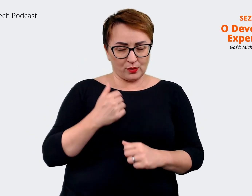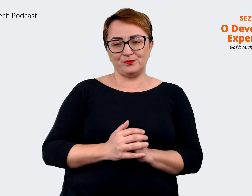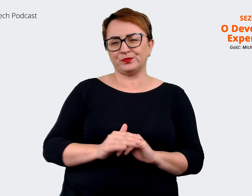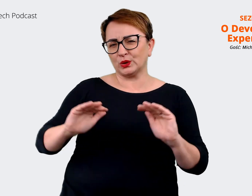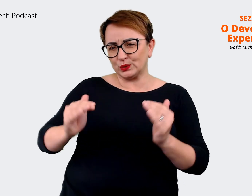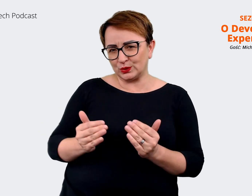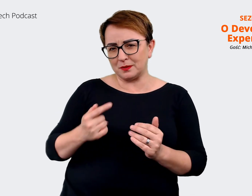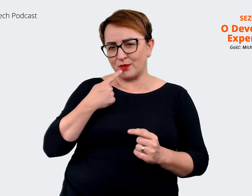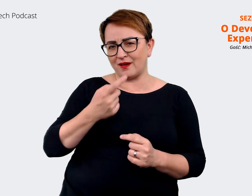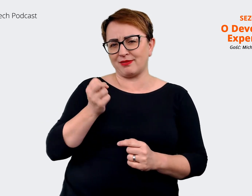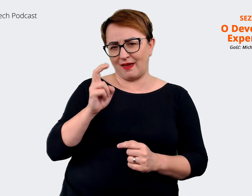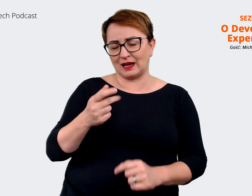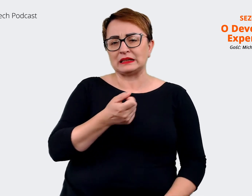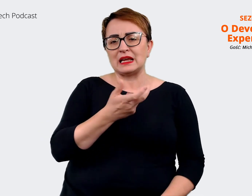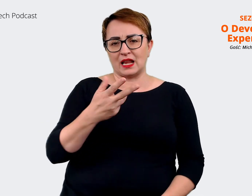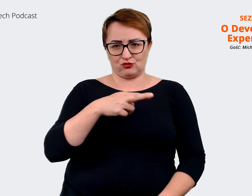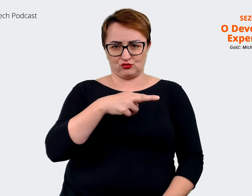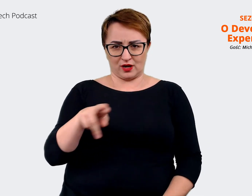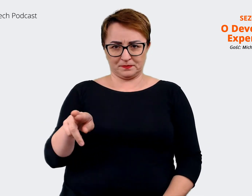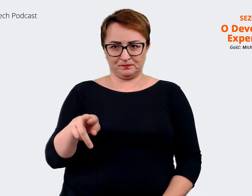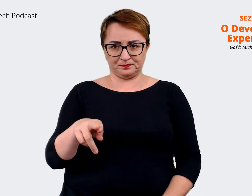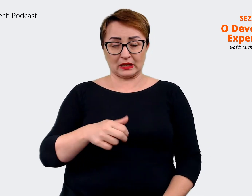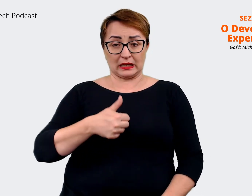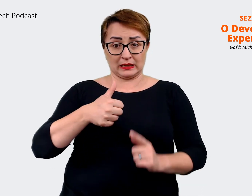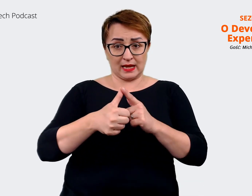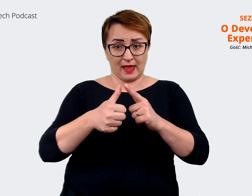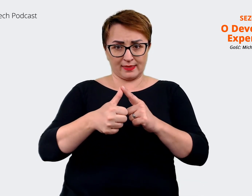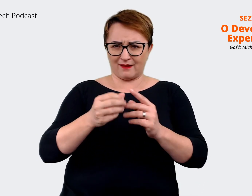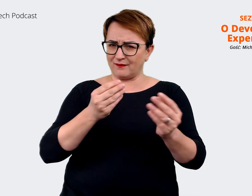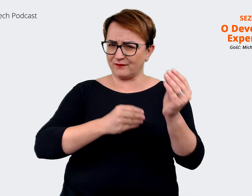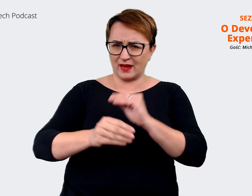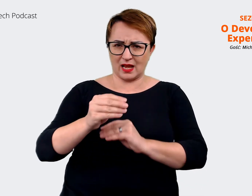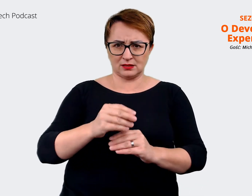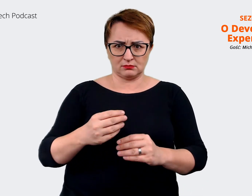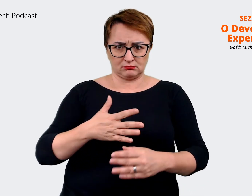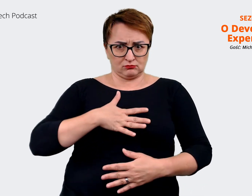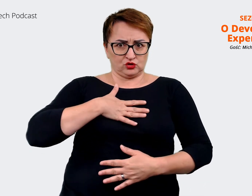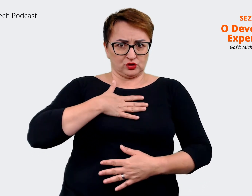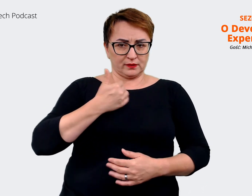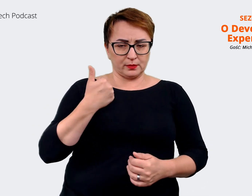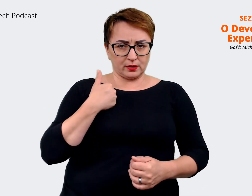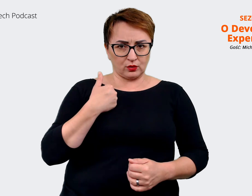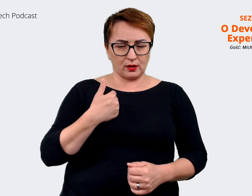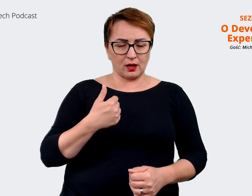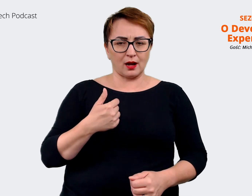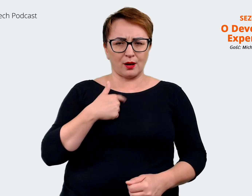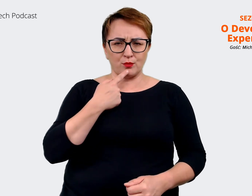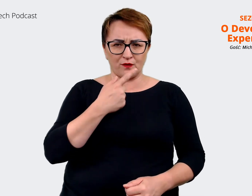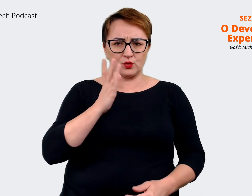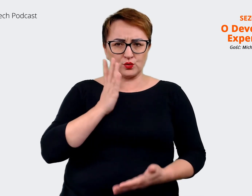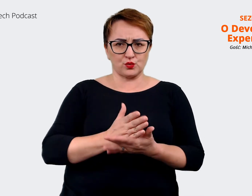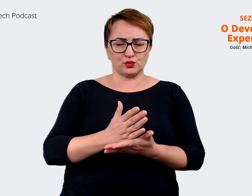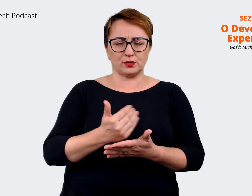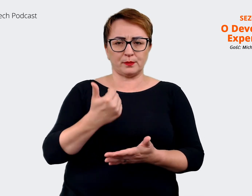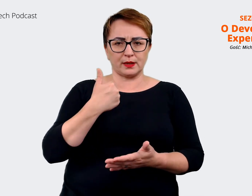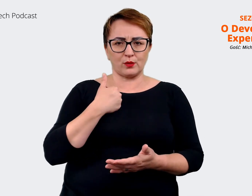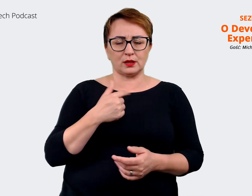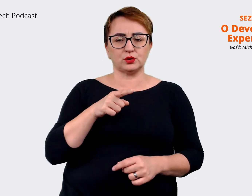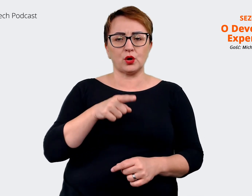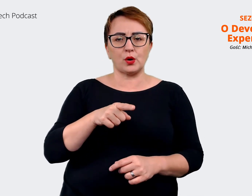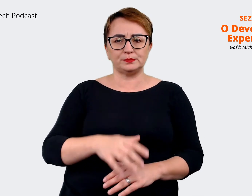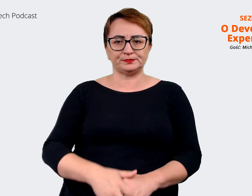rzeczą, która najbardziej mnie chyba zaskoczyła, to w sumie wspomniałem już tak mimowolnie chwilę